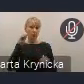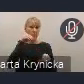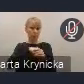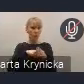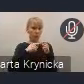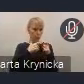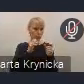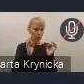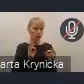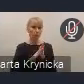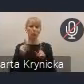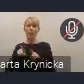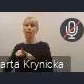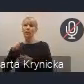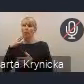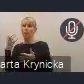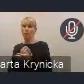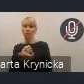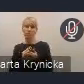Stanowisko zostanie przyjęte,